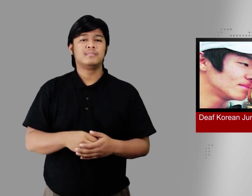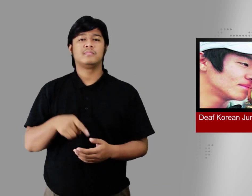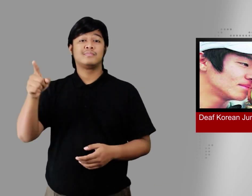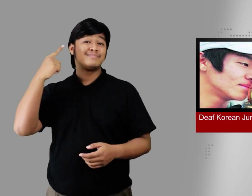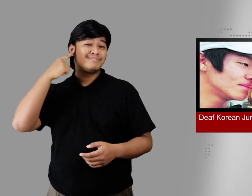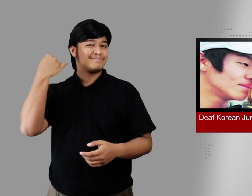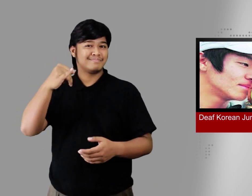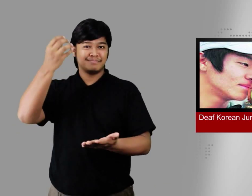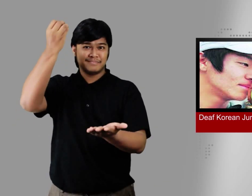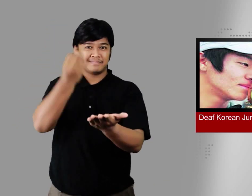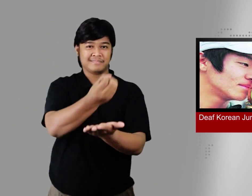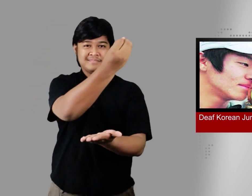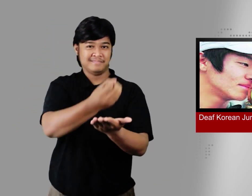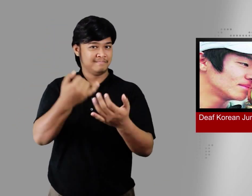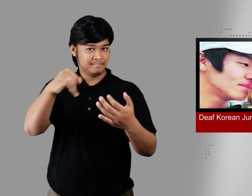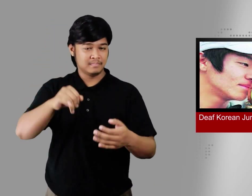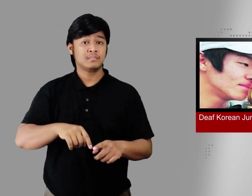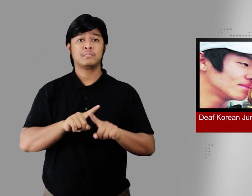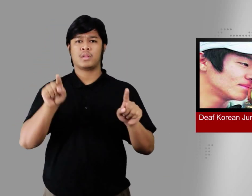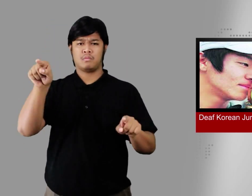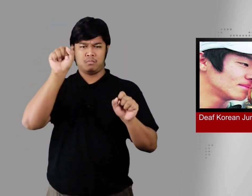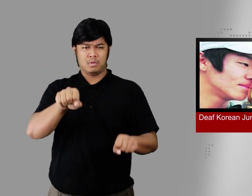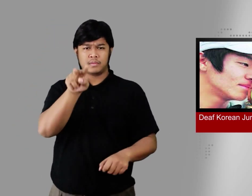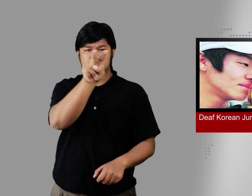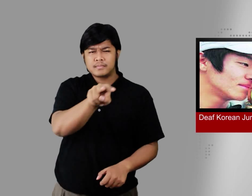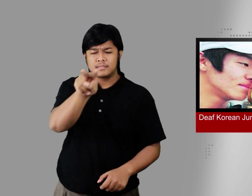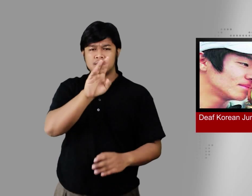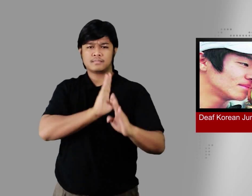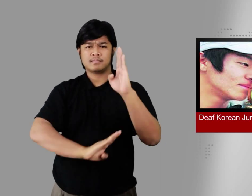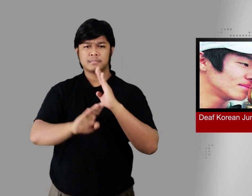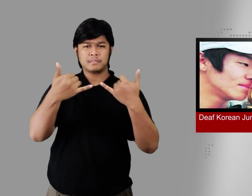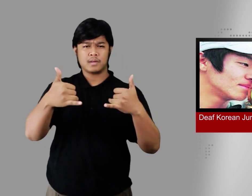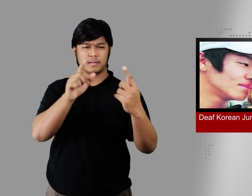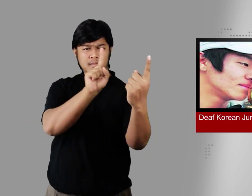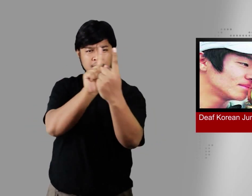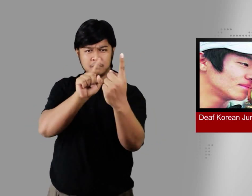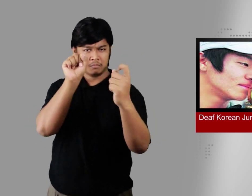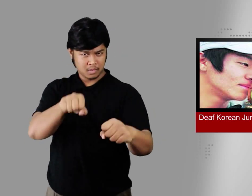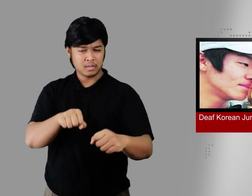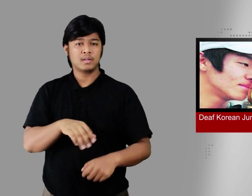Beliau tidak dapat dengar lantunan bola tennis, tetapi beliau mampu mengesan lantunan bola..